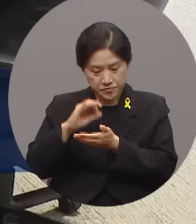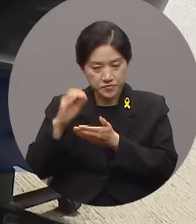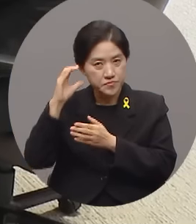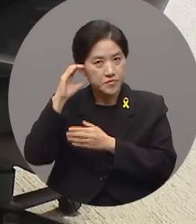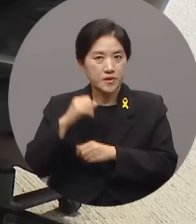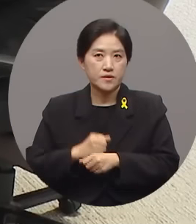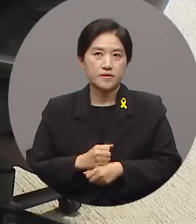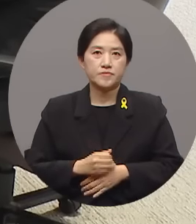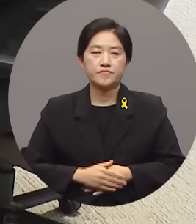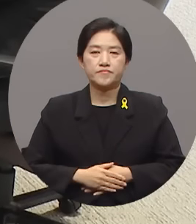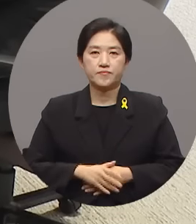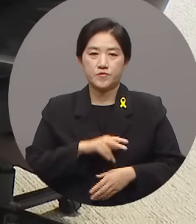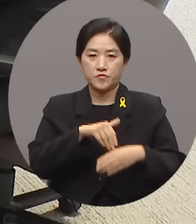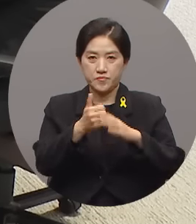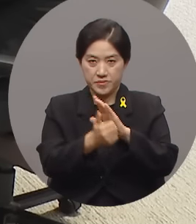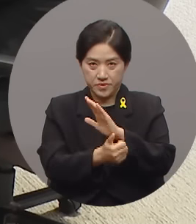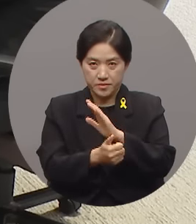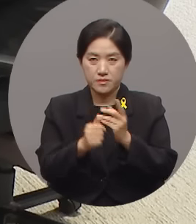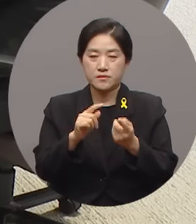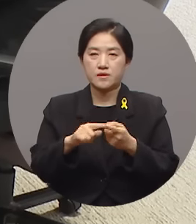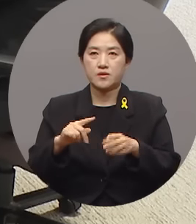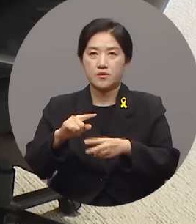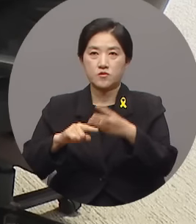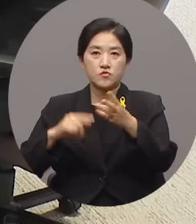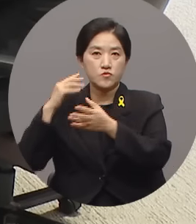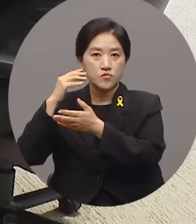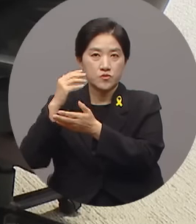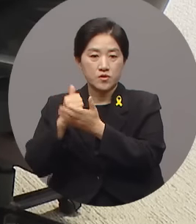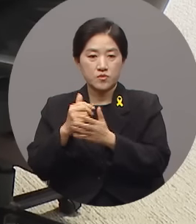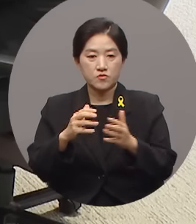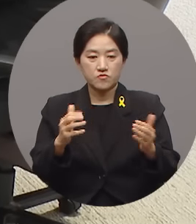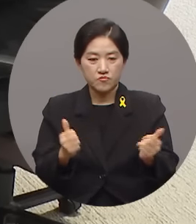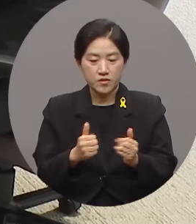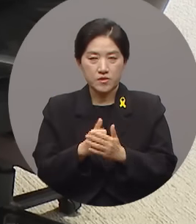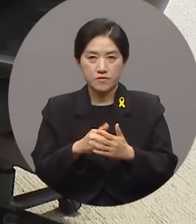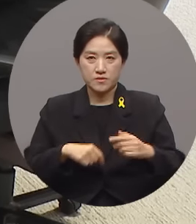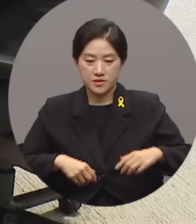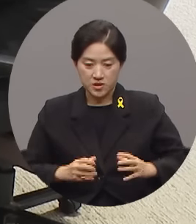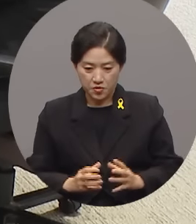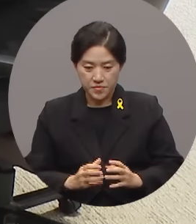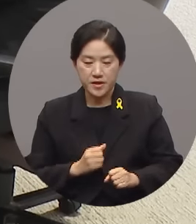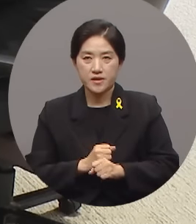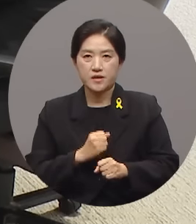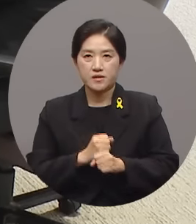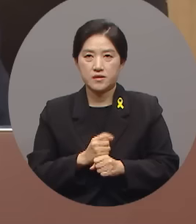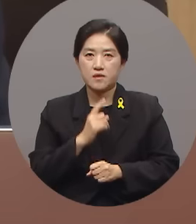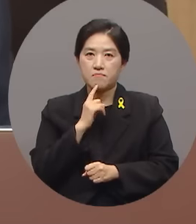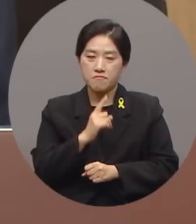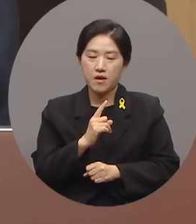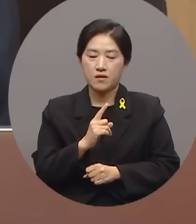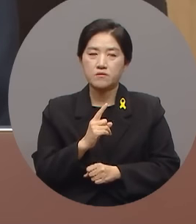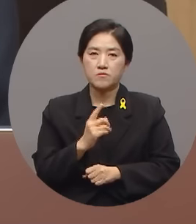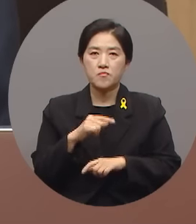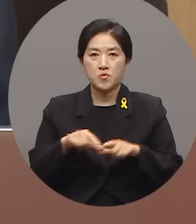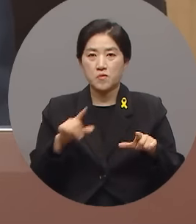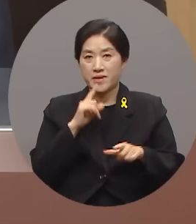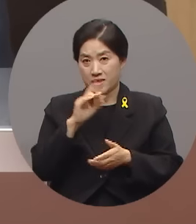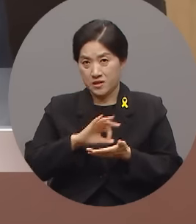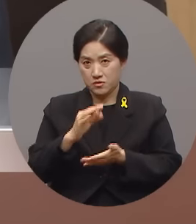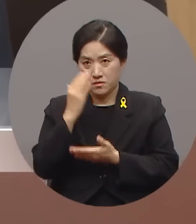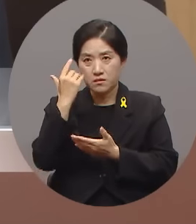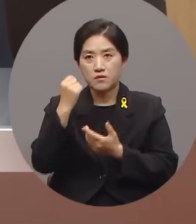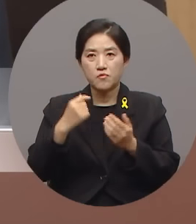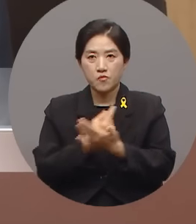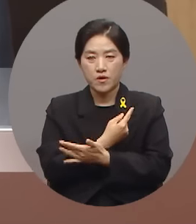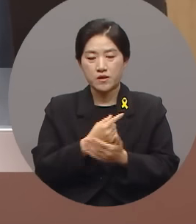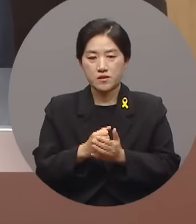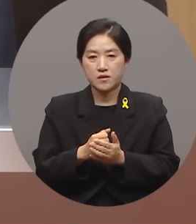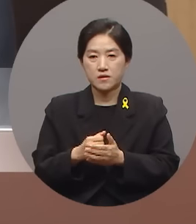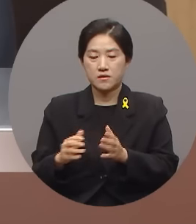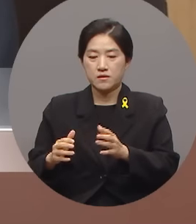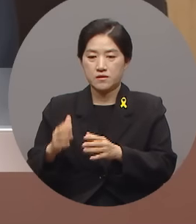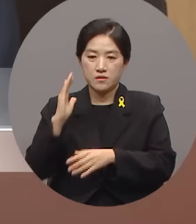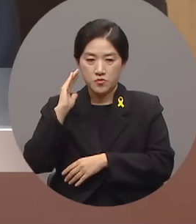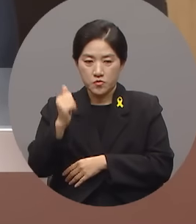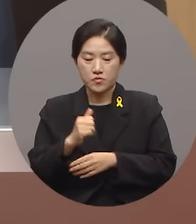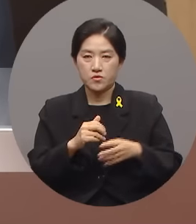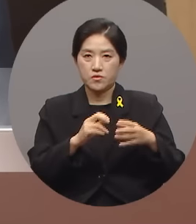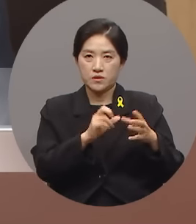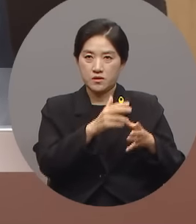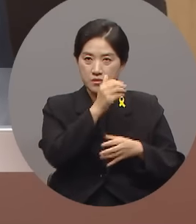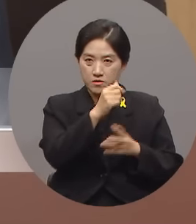(기자) 총선 패배와 관련해 윤 대통령은 국회와 긴밀하게 협력하겠다는 원론적인